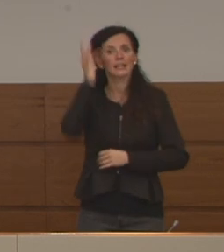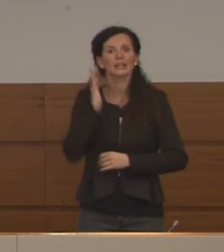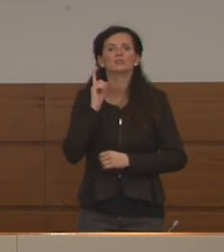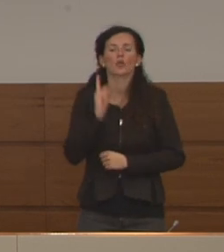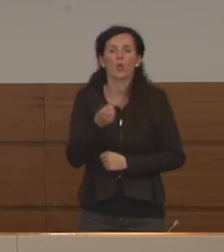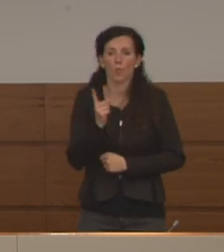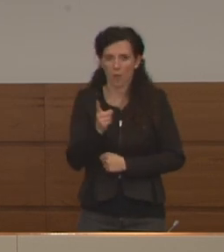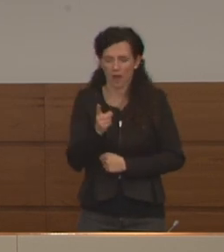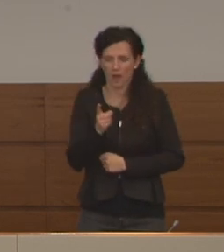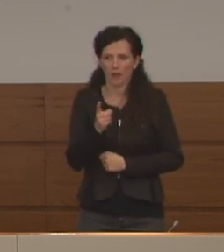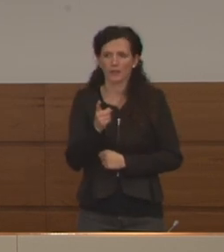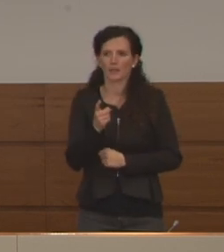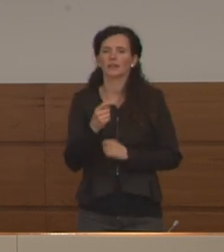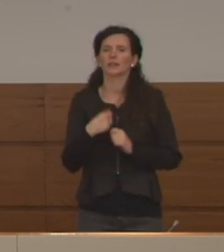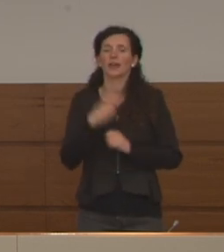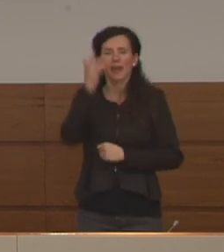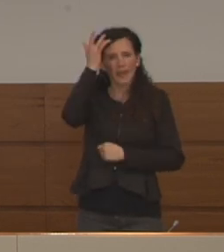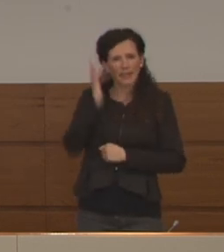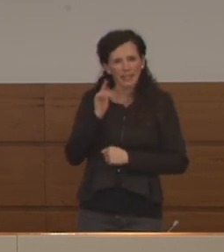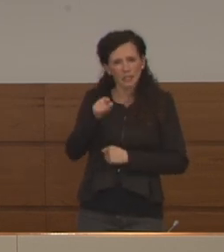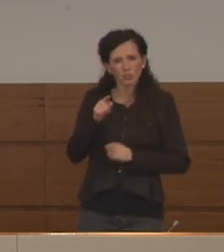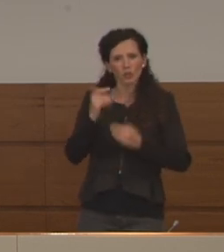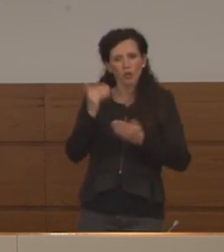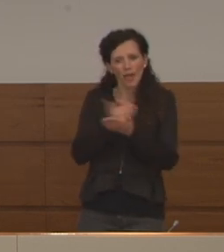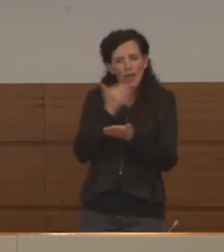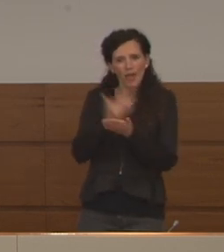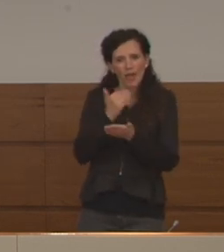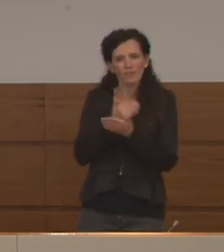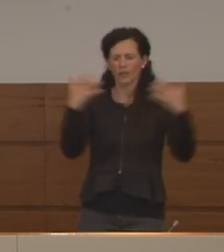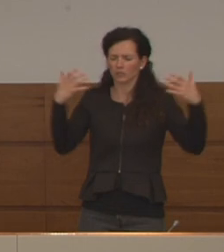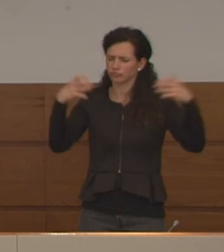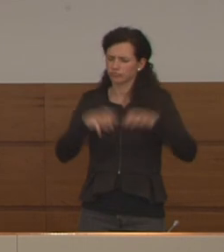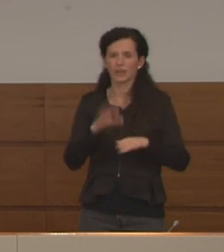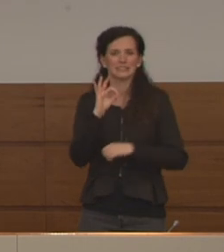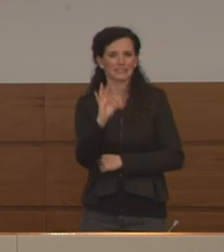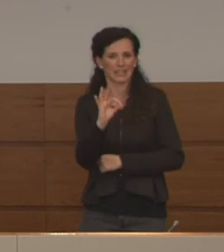fa a mitigare questo rischio fino a ridurlo a 0, prendendo delle misure